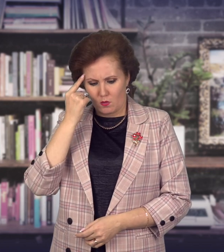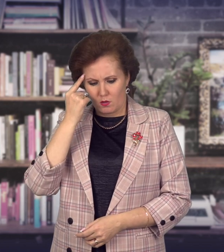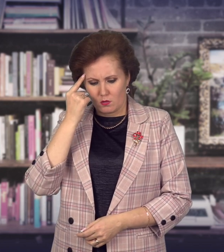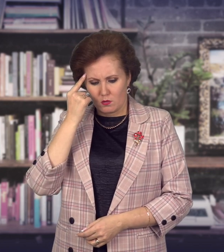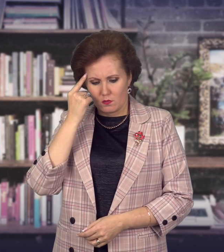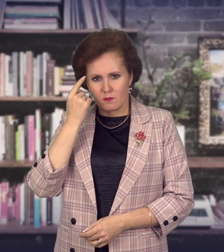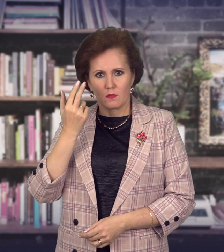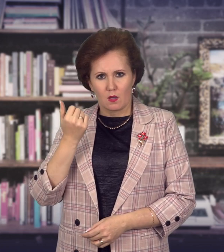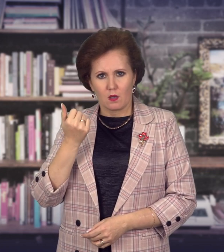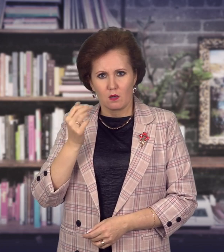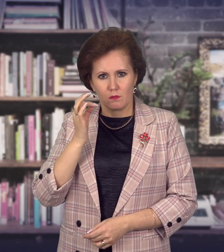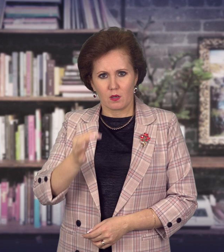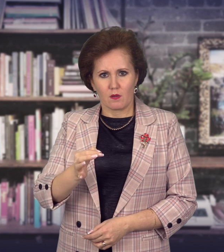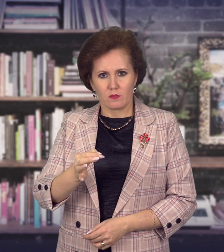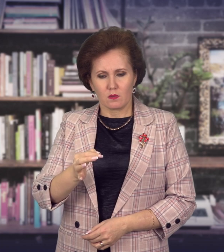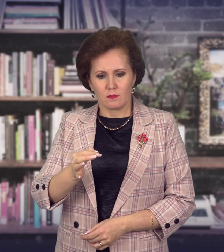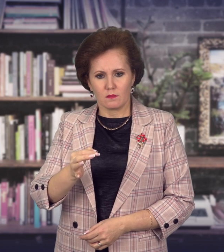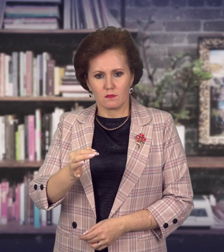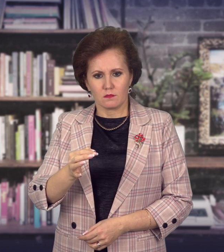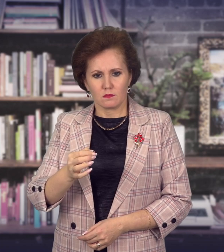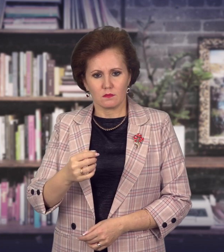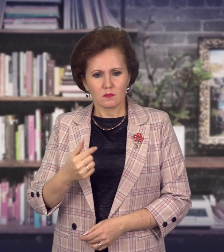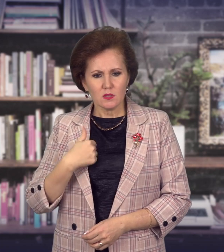Она задумалась: